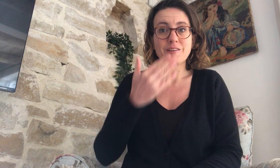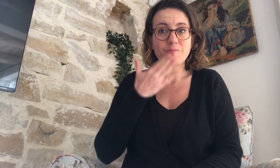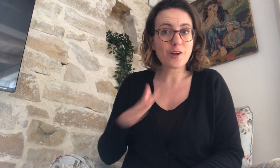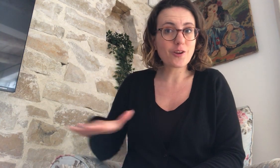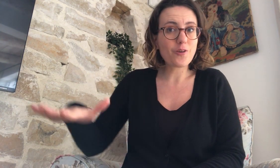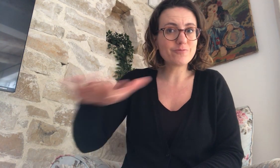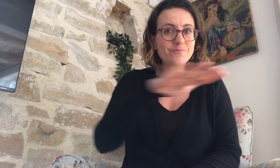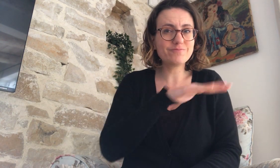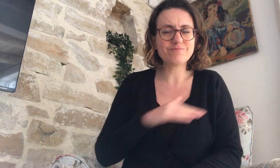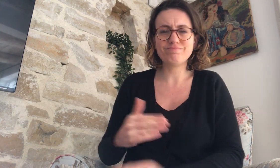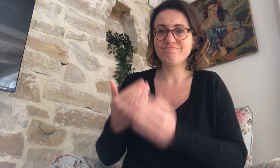Bonjour à tous !